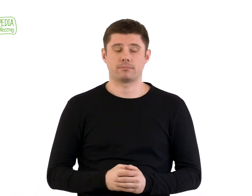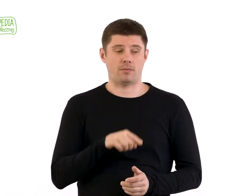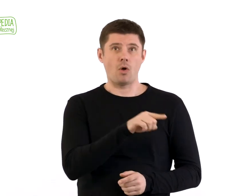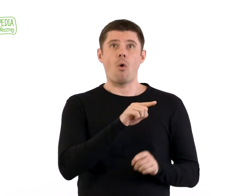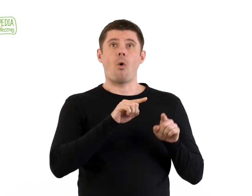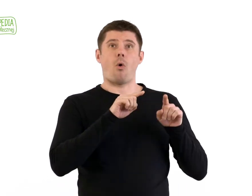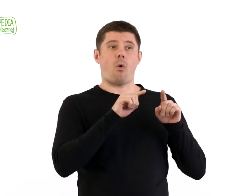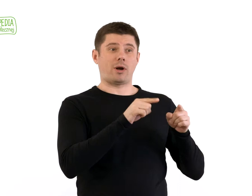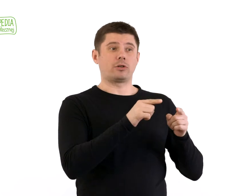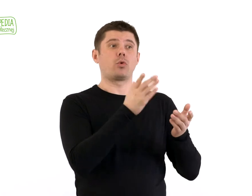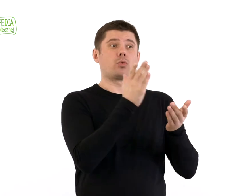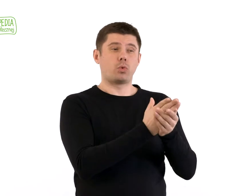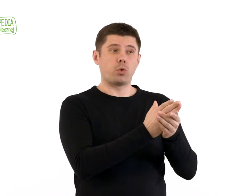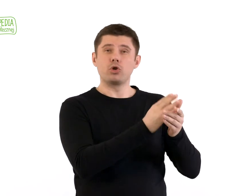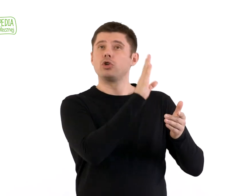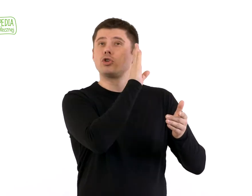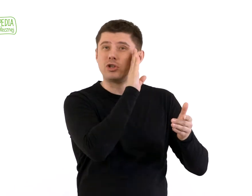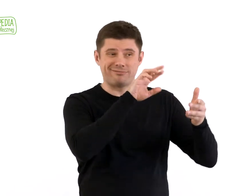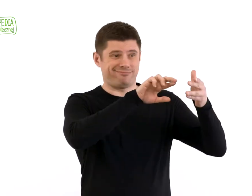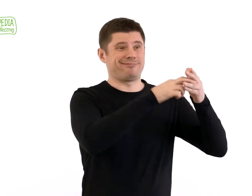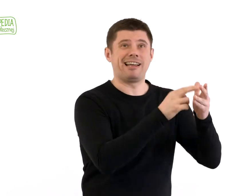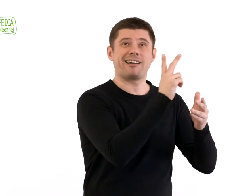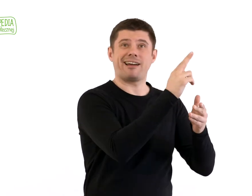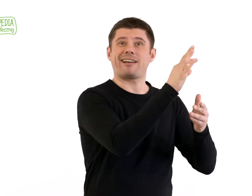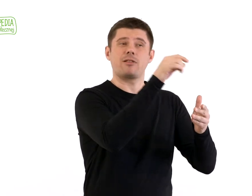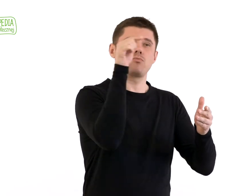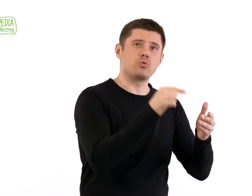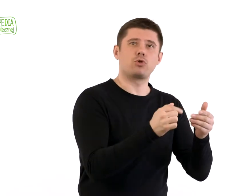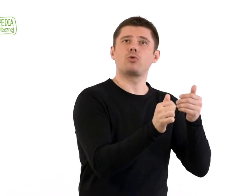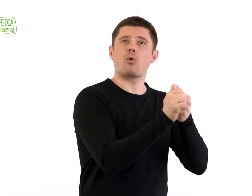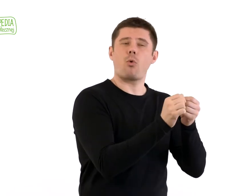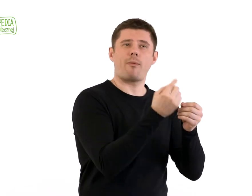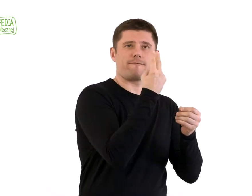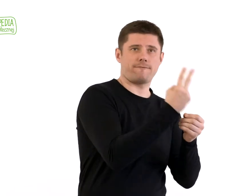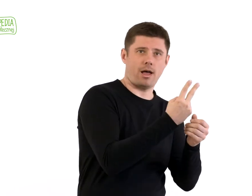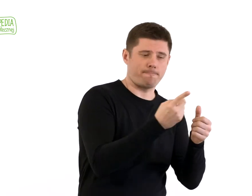Organizacje, które są już zarejestrowane w KRS, składają następujące formularze: